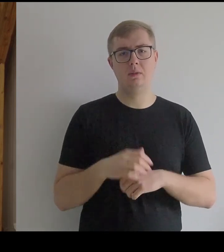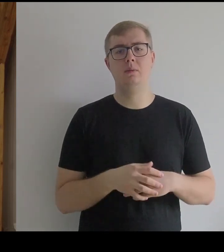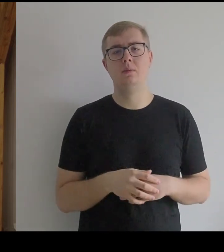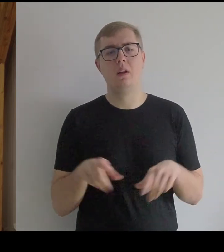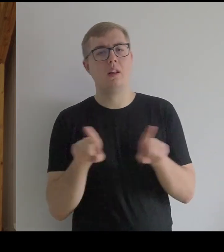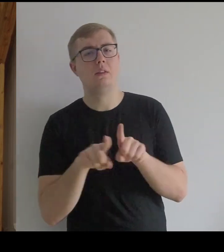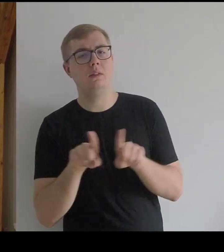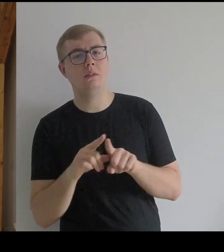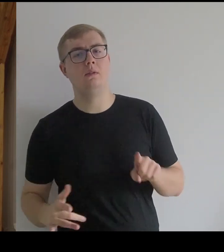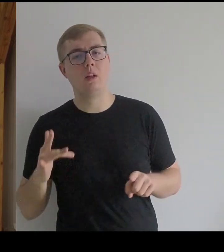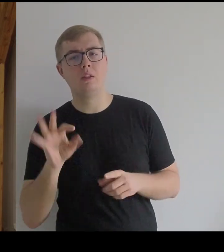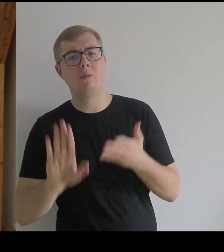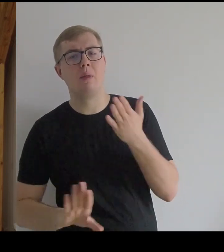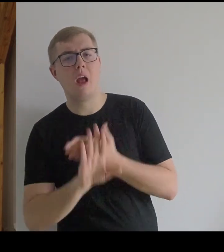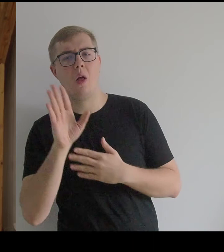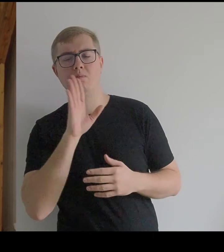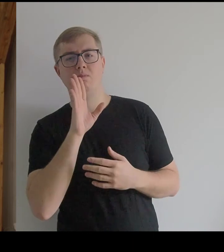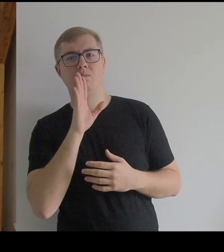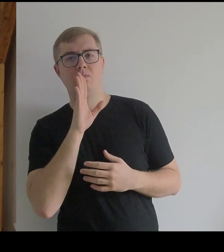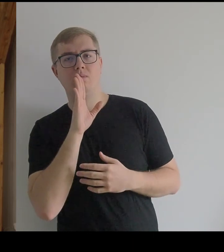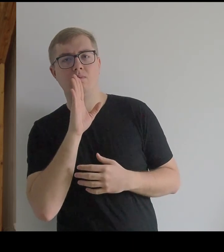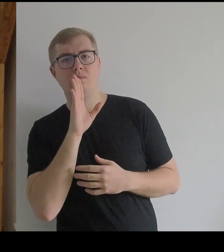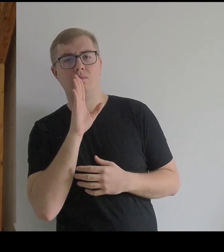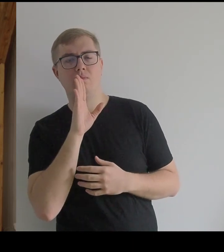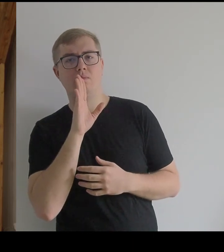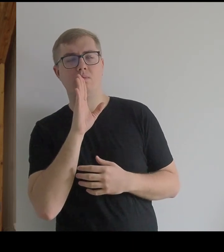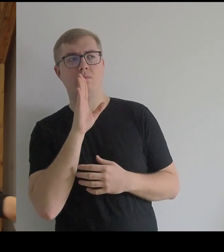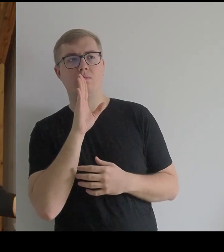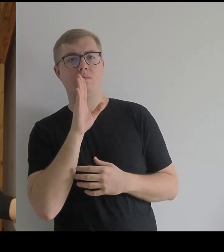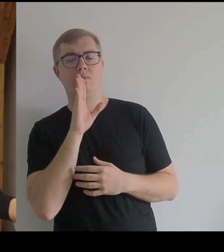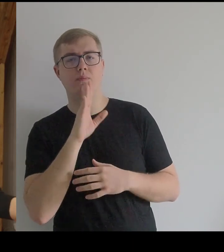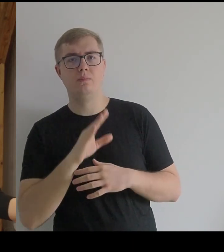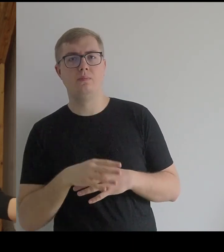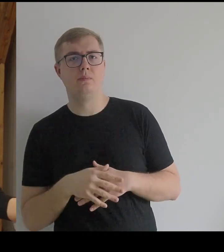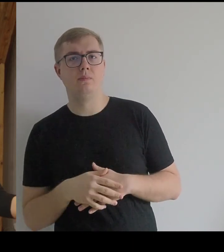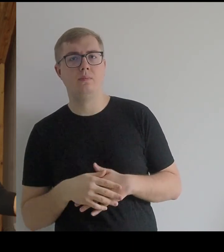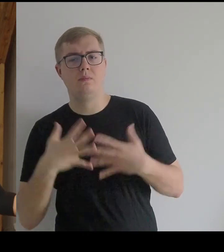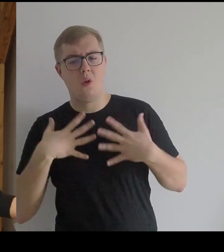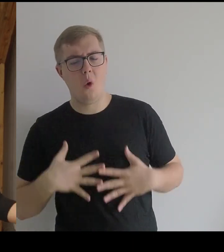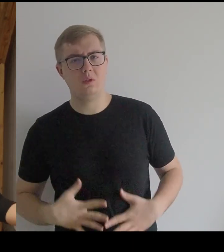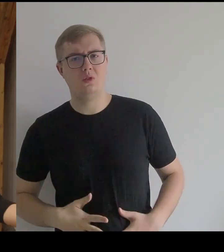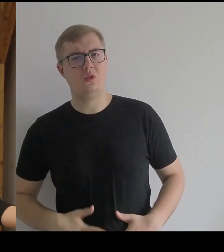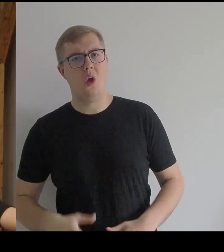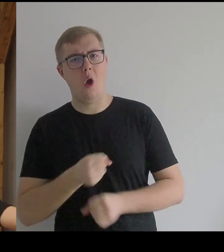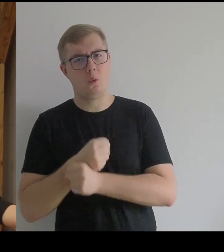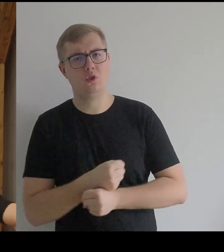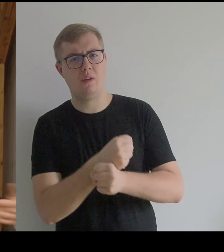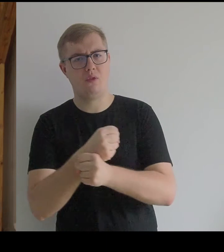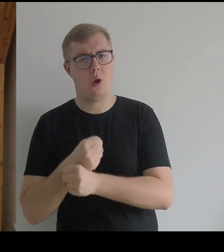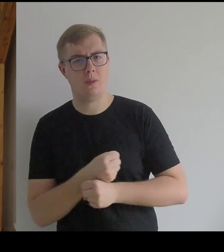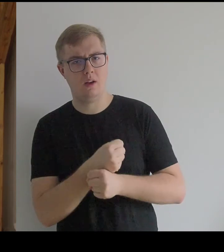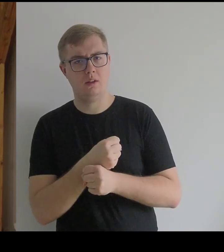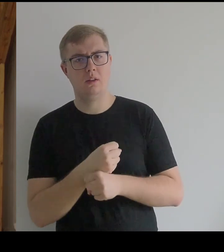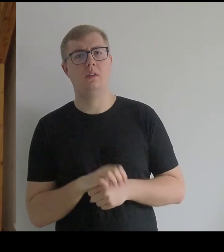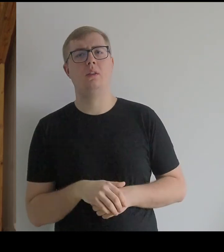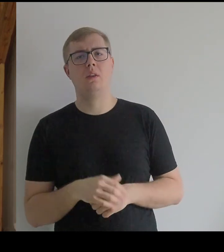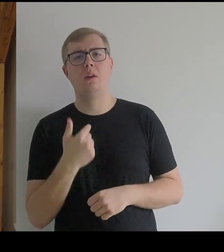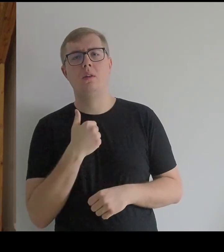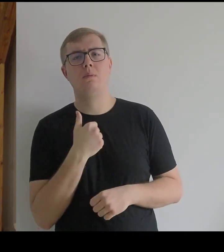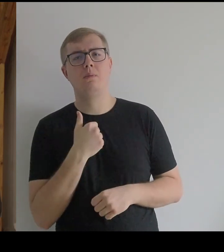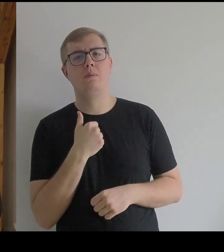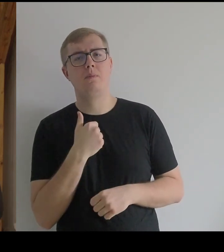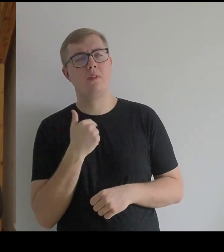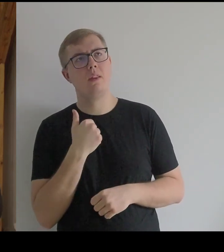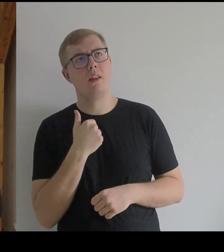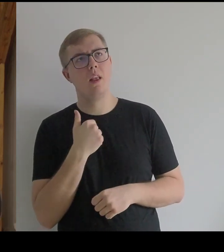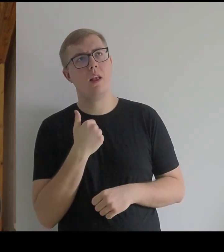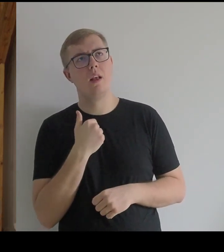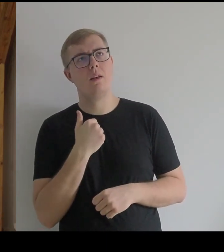I tak samo Infantka w spektaklu jest usztywniona przez ten kostium.